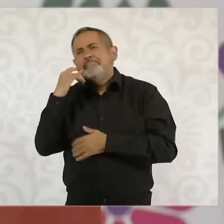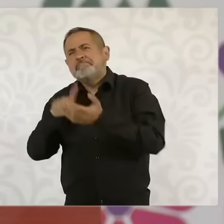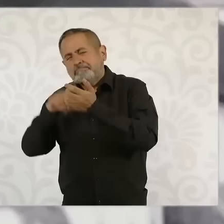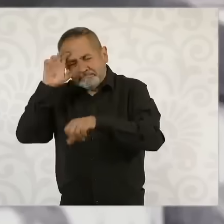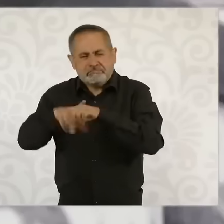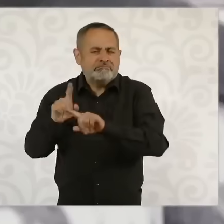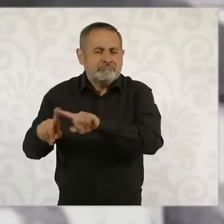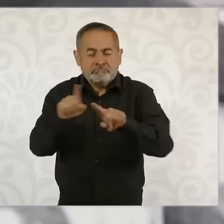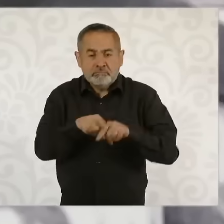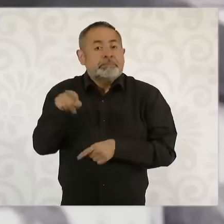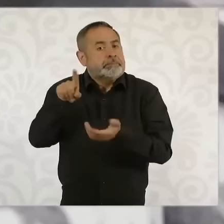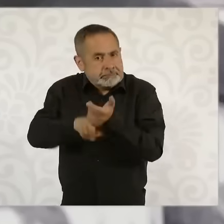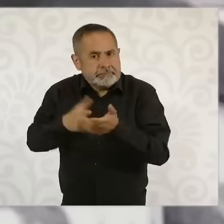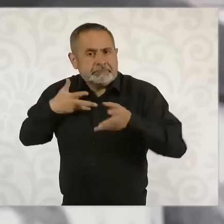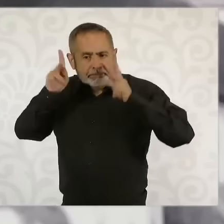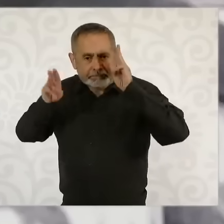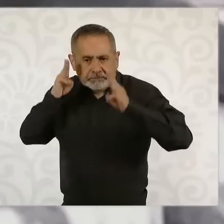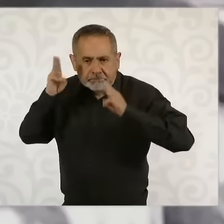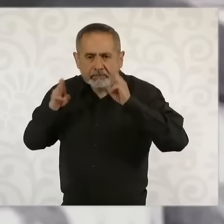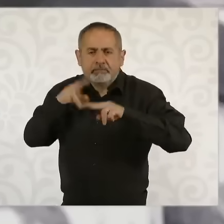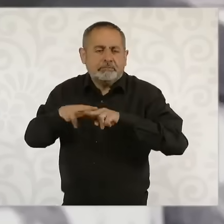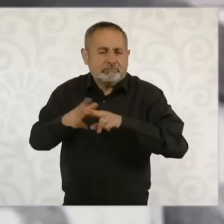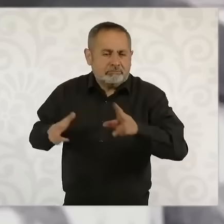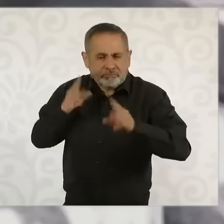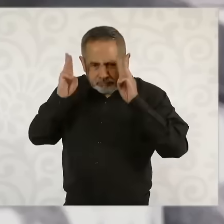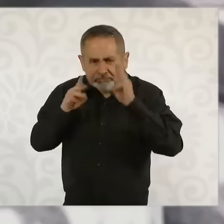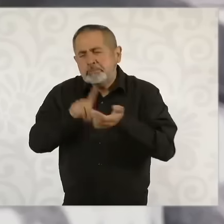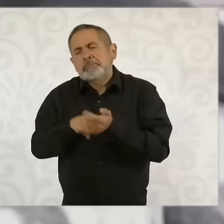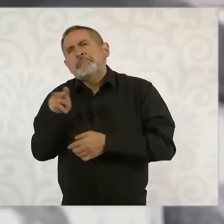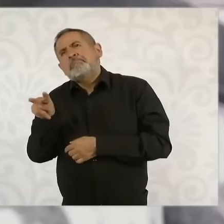este tenemos un museo ahí también que se llama El Ferrocarril, nos lleva cuestión de la histórica,